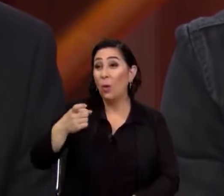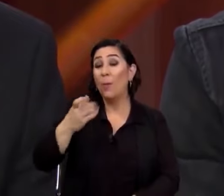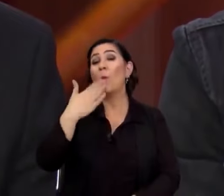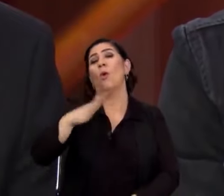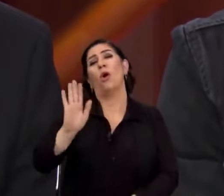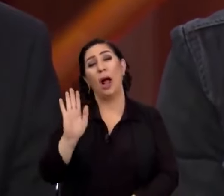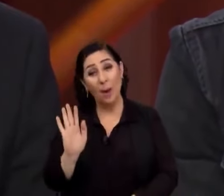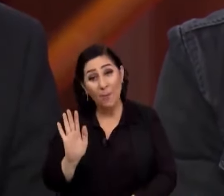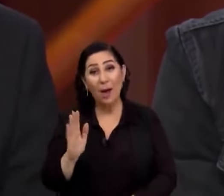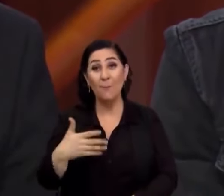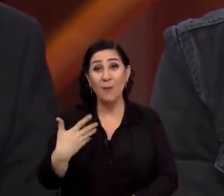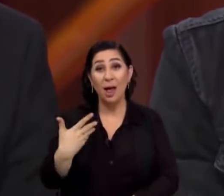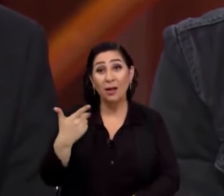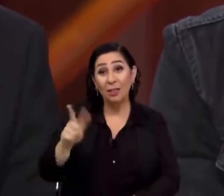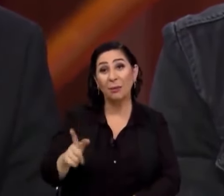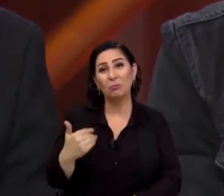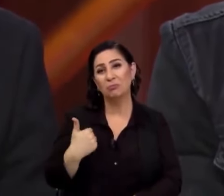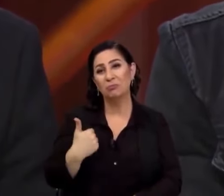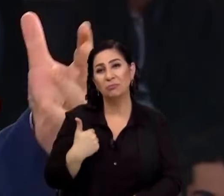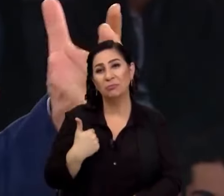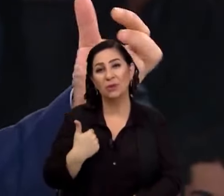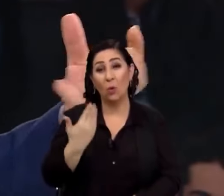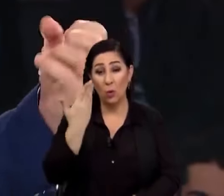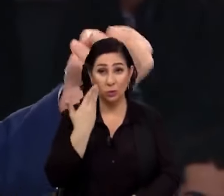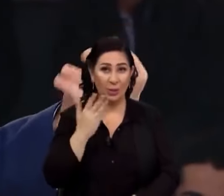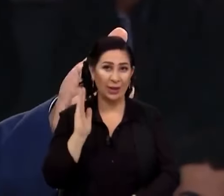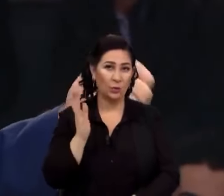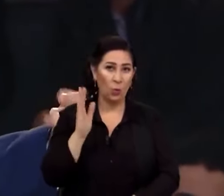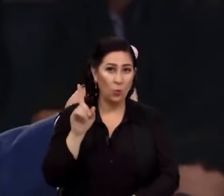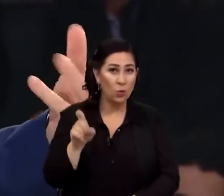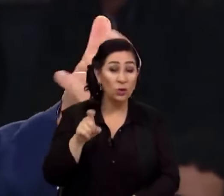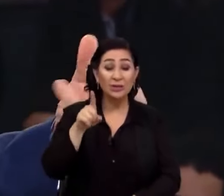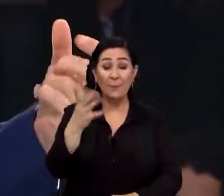hani ha silahın da yok evet evet ama hoşlanıyor musun Yani bir eee bir tür